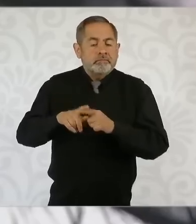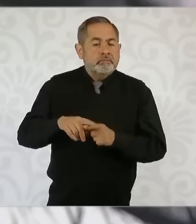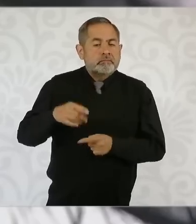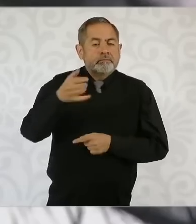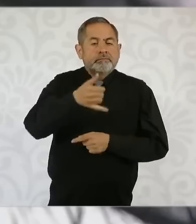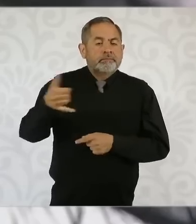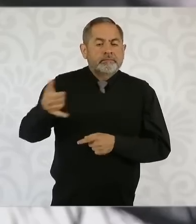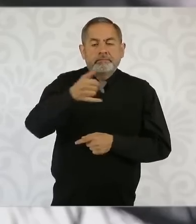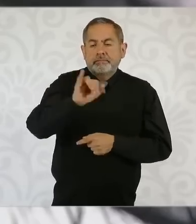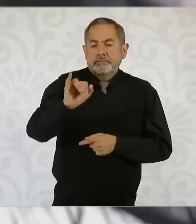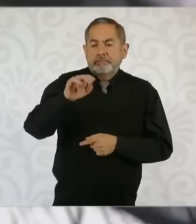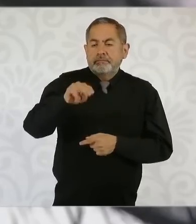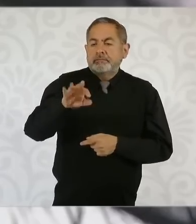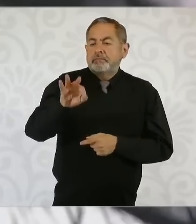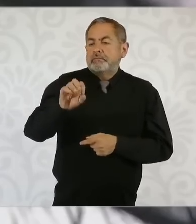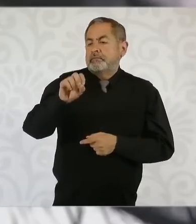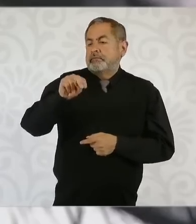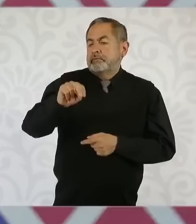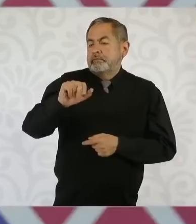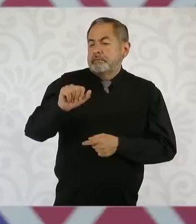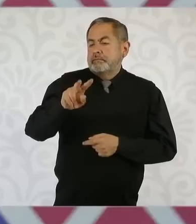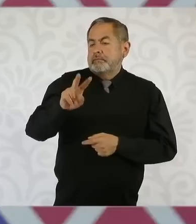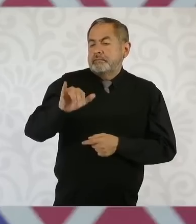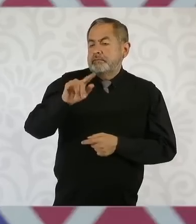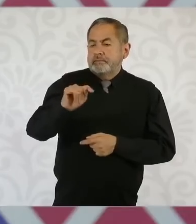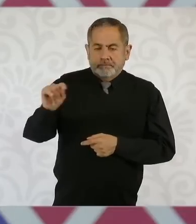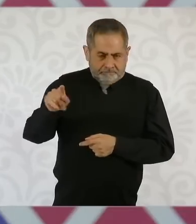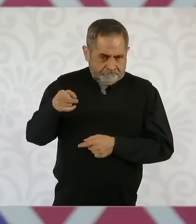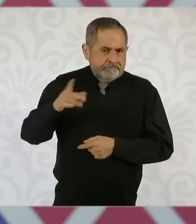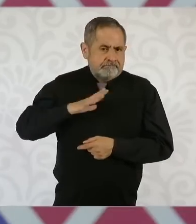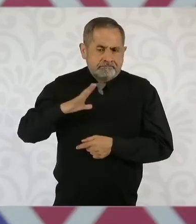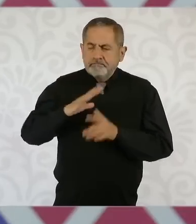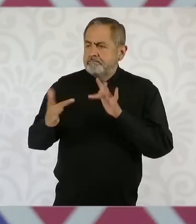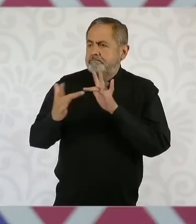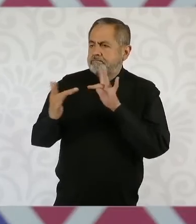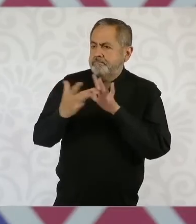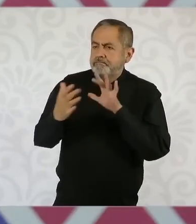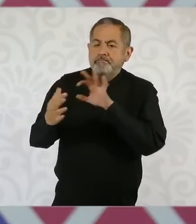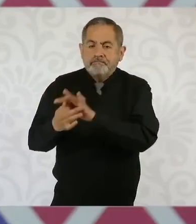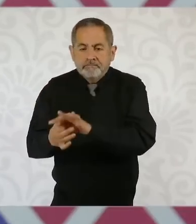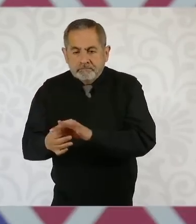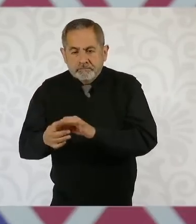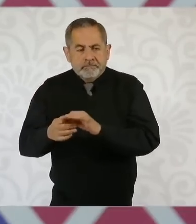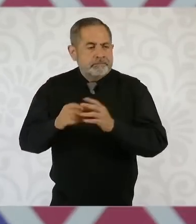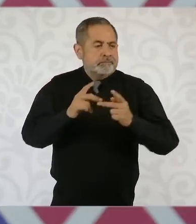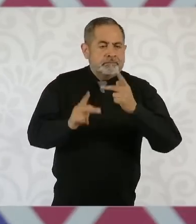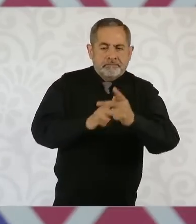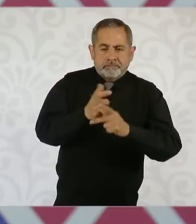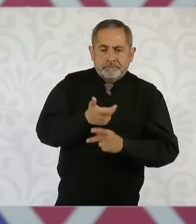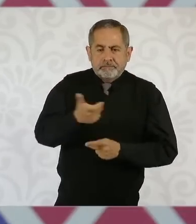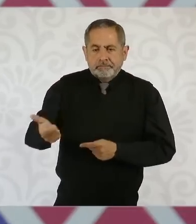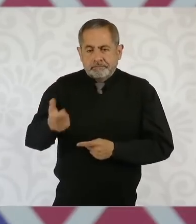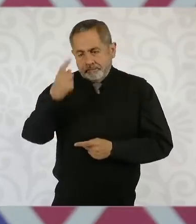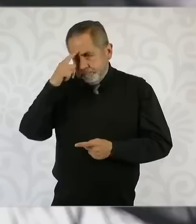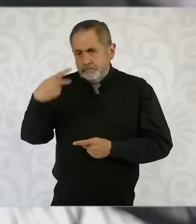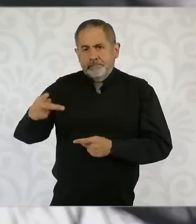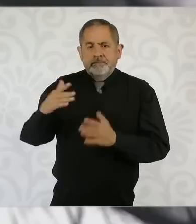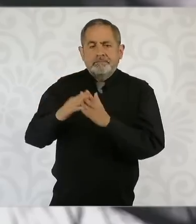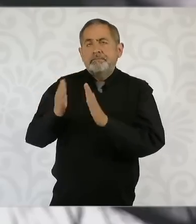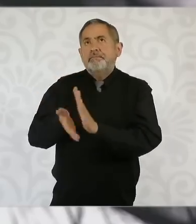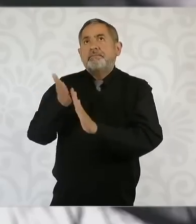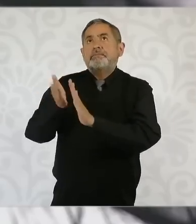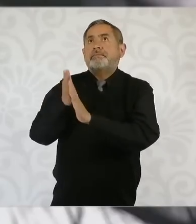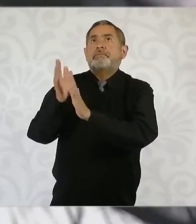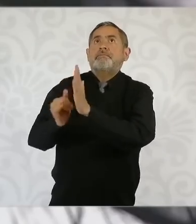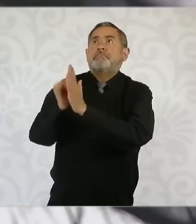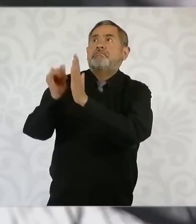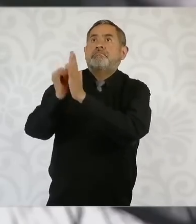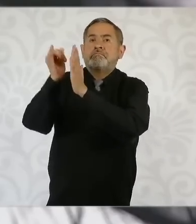de de de financiamiento para remodelación principalmente somos relevantes y Y eso siempre